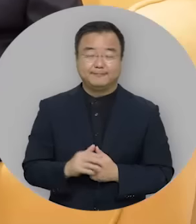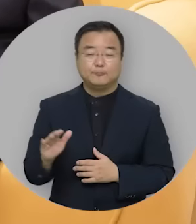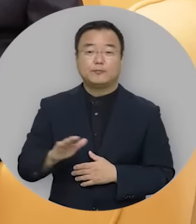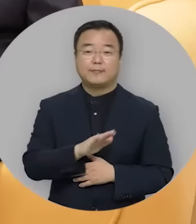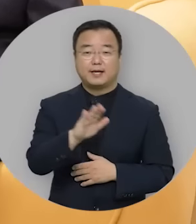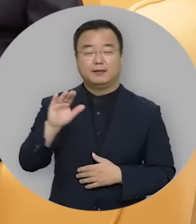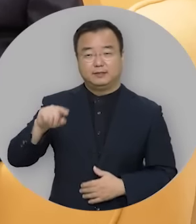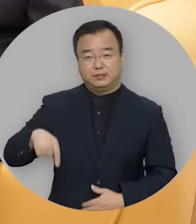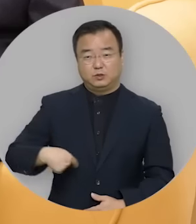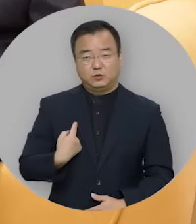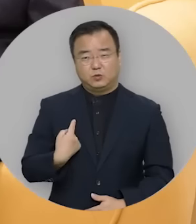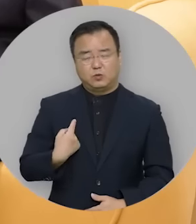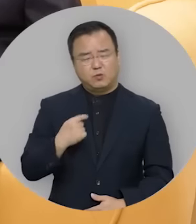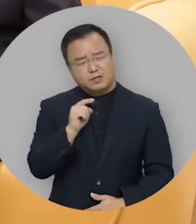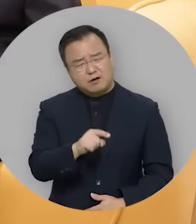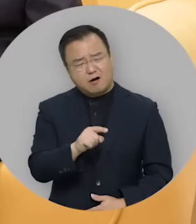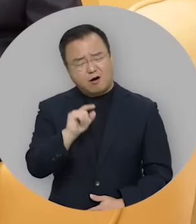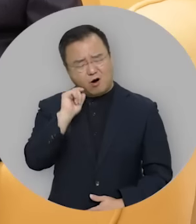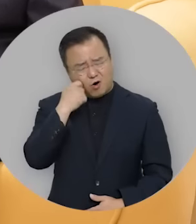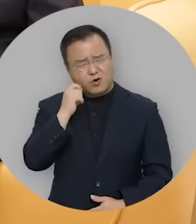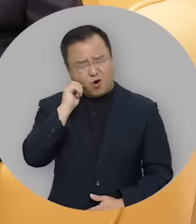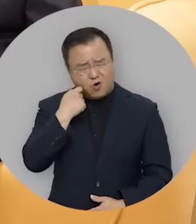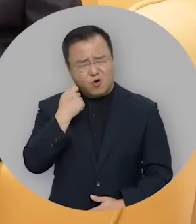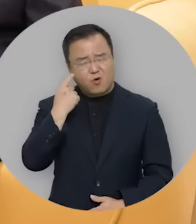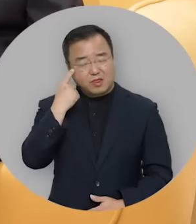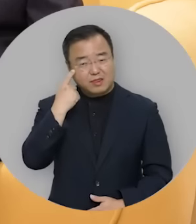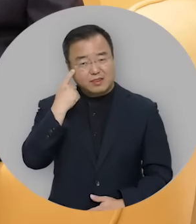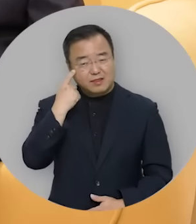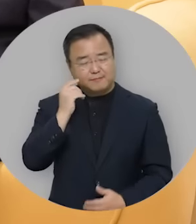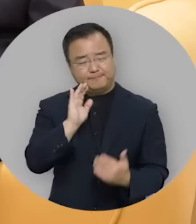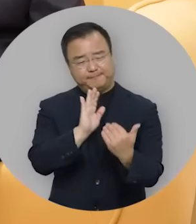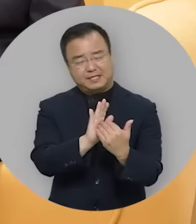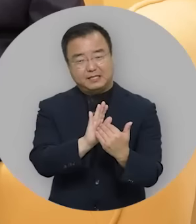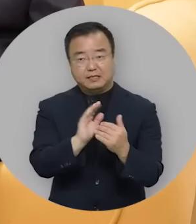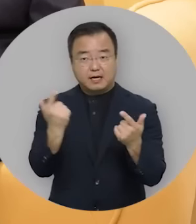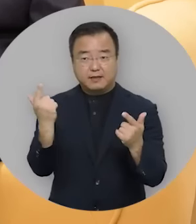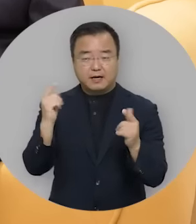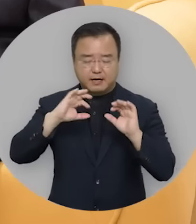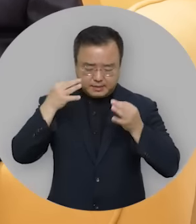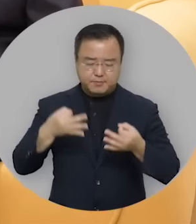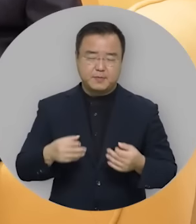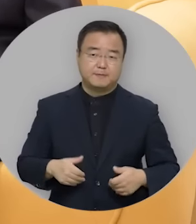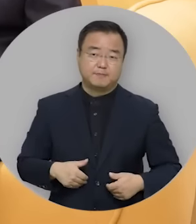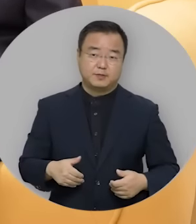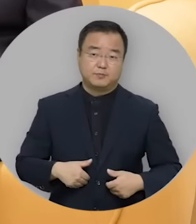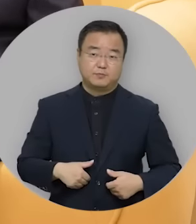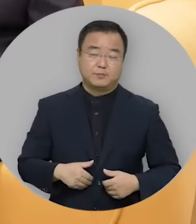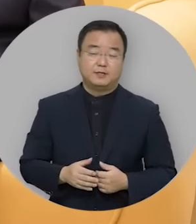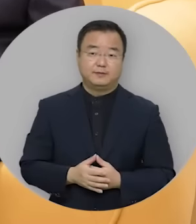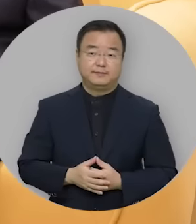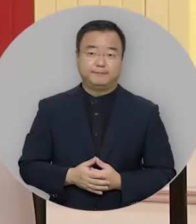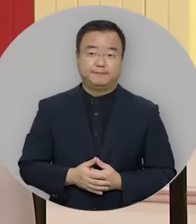우리 스스로가 '이거는 어렵지 않을까?'라고 선을 긋는 건 아닌지 되돌아봐야 하지 않나 싶으면서